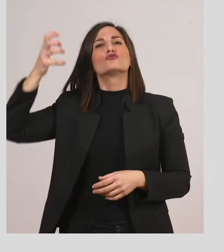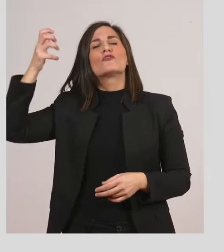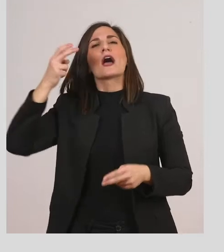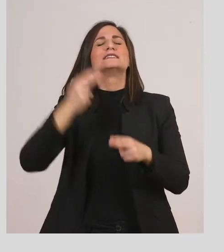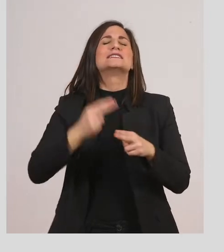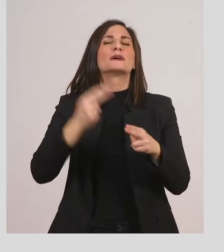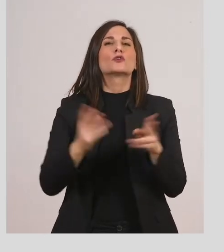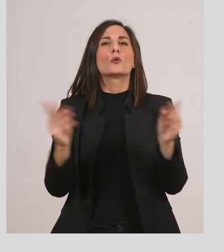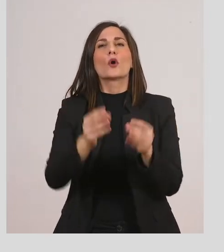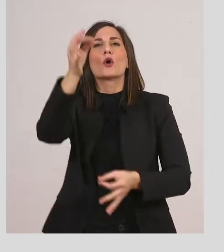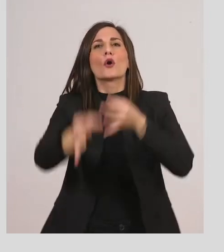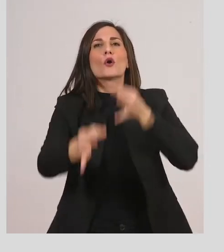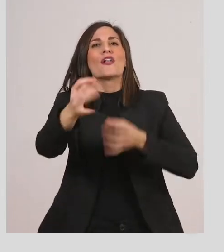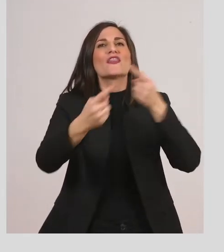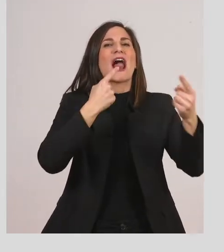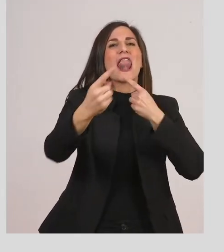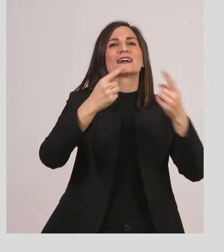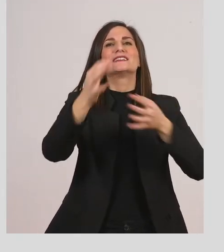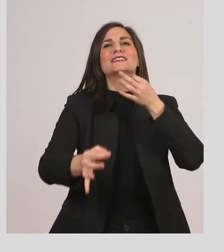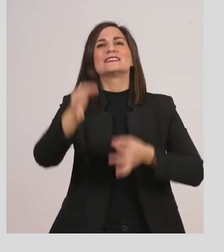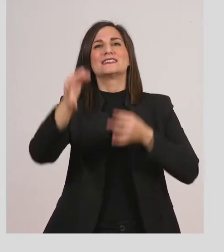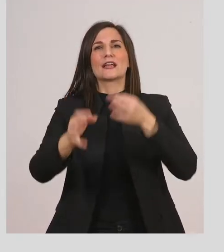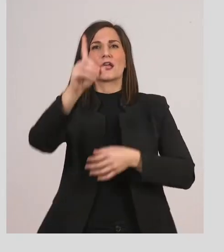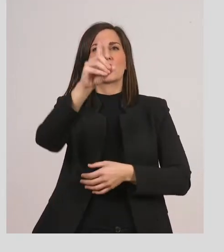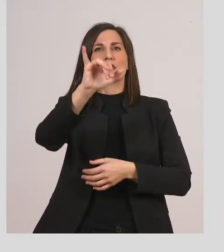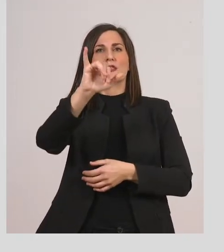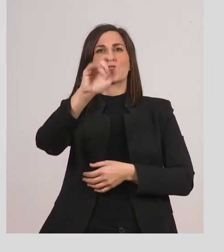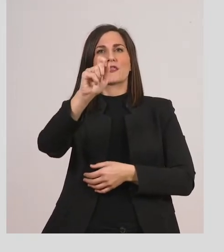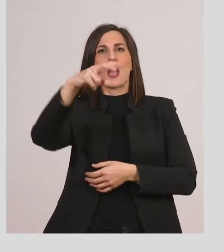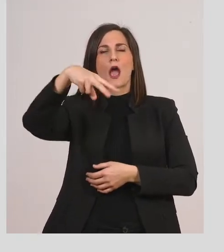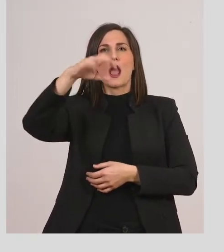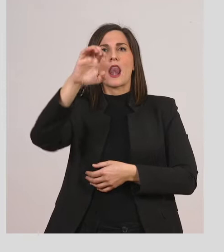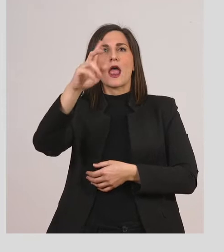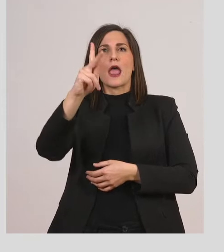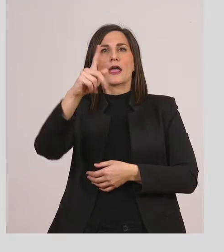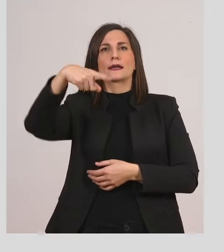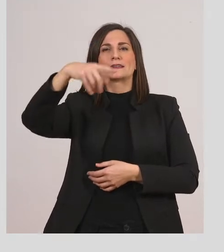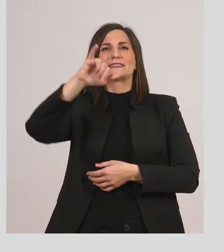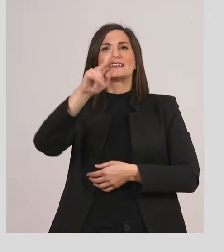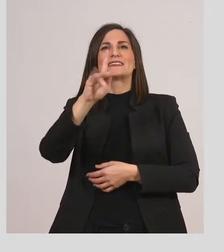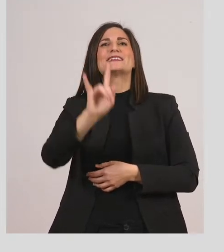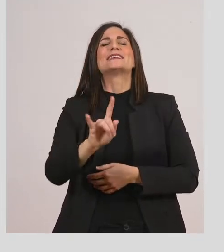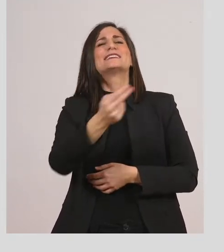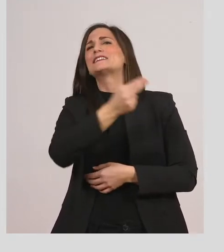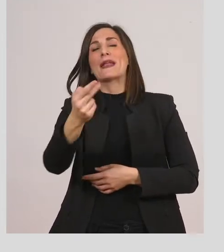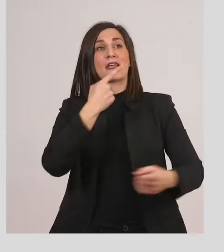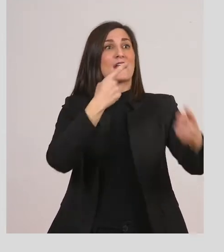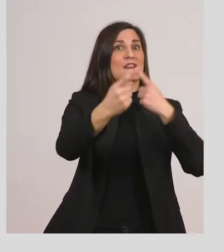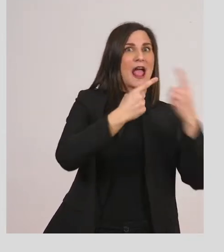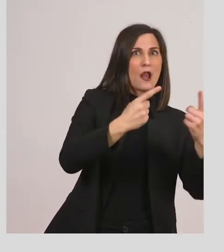Έχει να κάνει με τον διάλογο. Με την επικοινωνία μας δηλαδή. Και με το γεγονός ότι εκφράζουμε μία θέση. Βλέπουμε την αντίθεση.